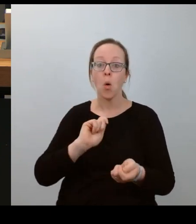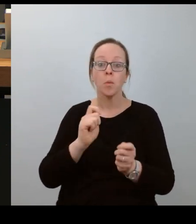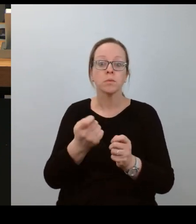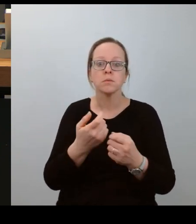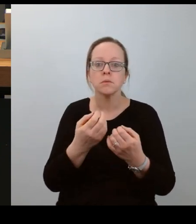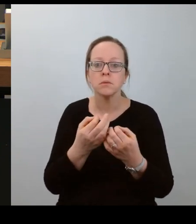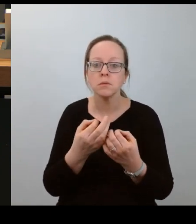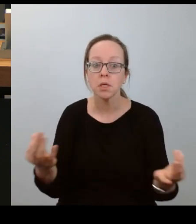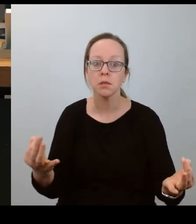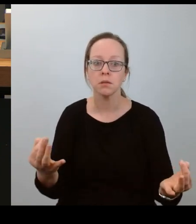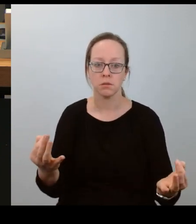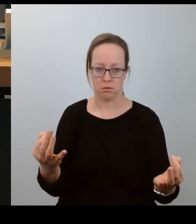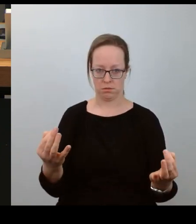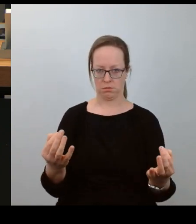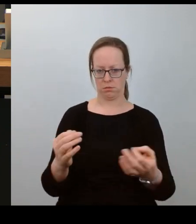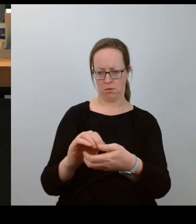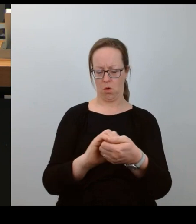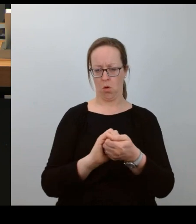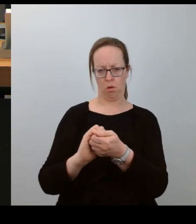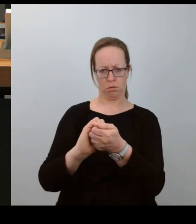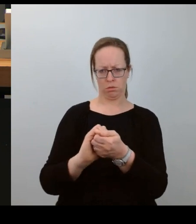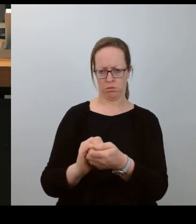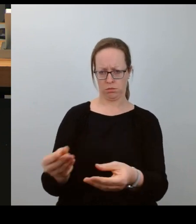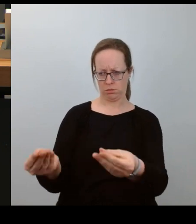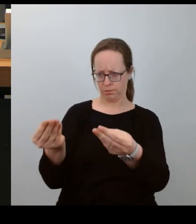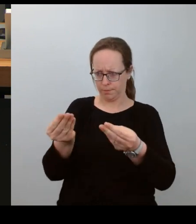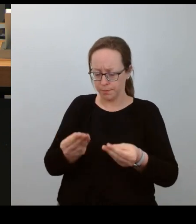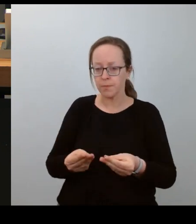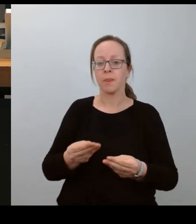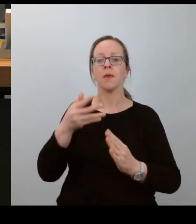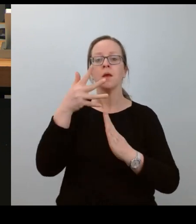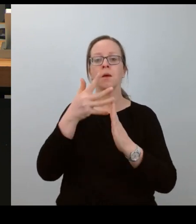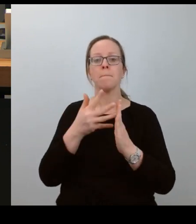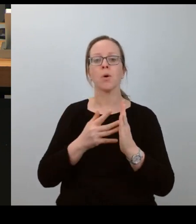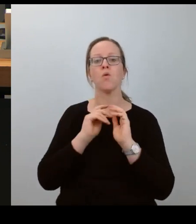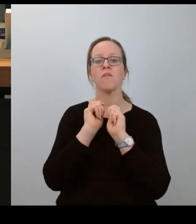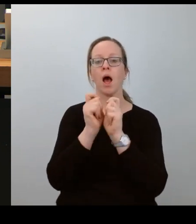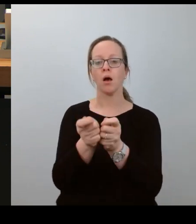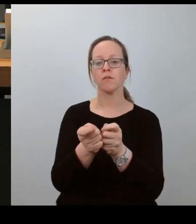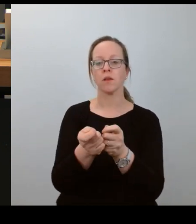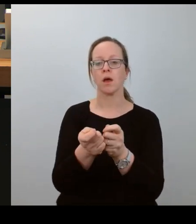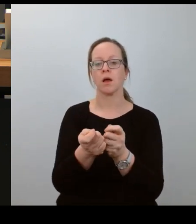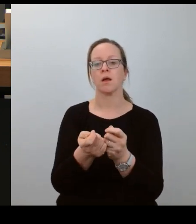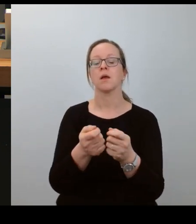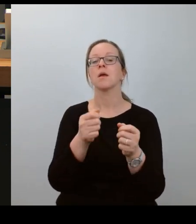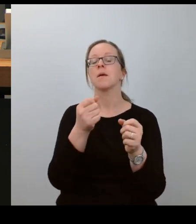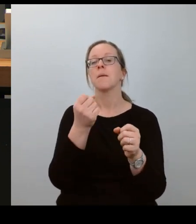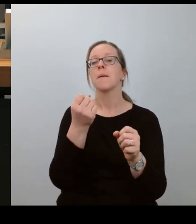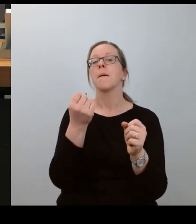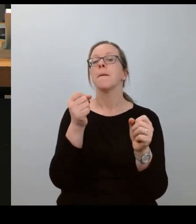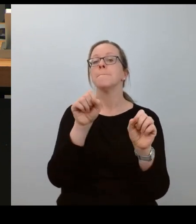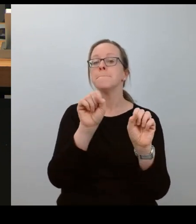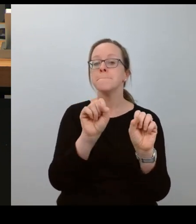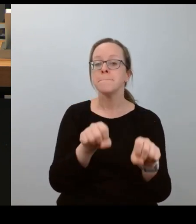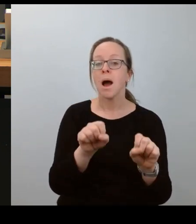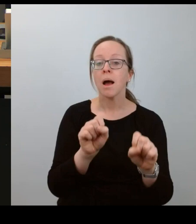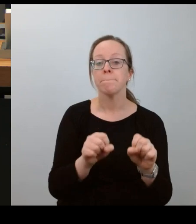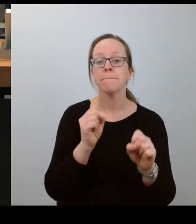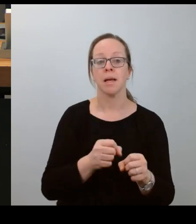Ich kann das gut verstehen, aber es ist ehrlicherweise auch Ausweis der Handlungsunfähigkeit dieser Koalition in Sachen Kleingartenpolitik.